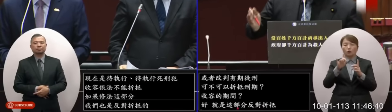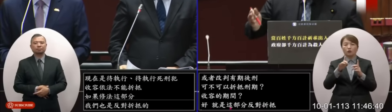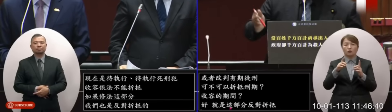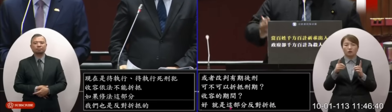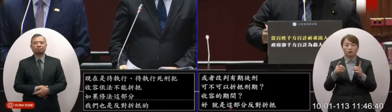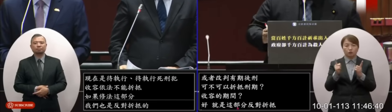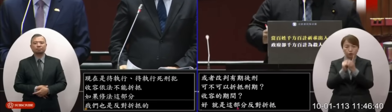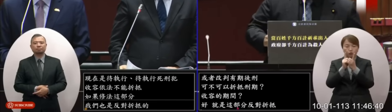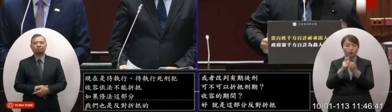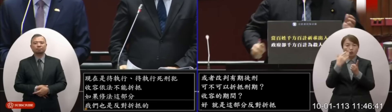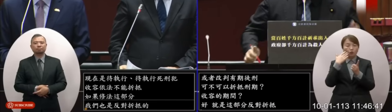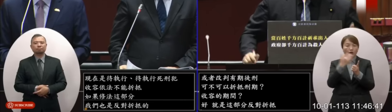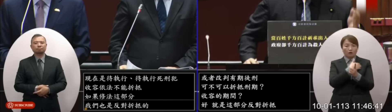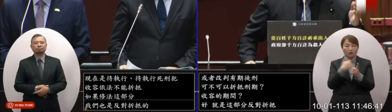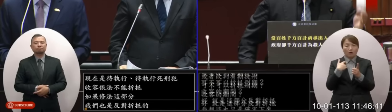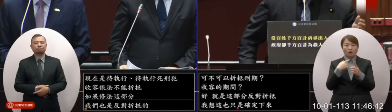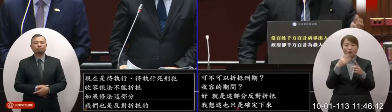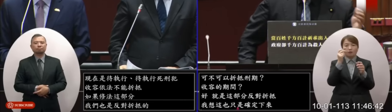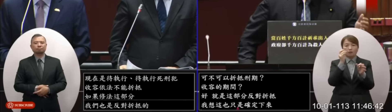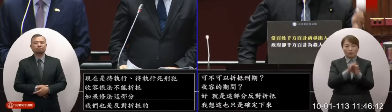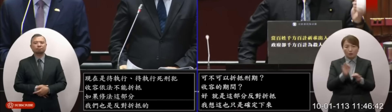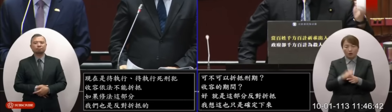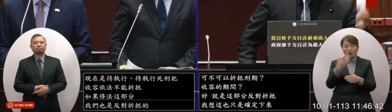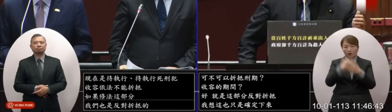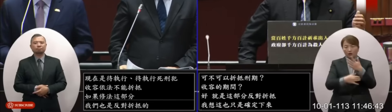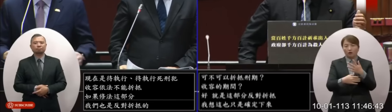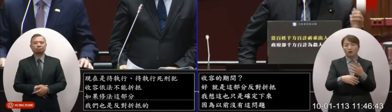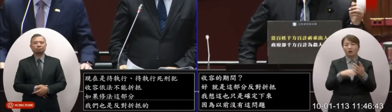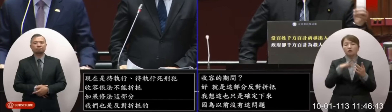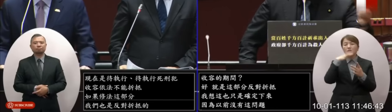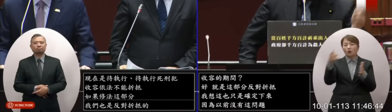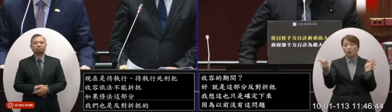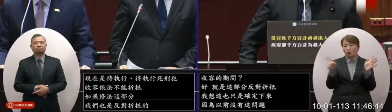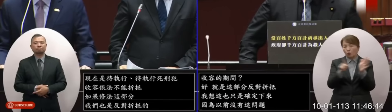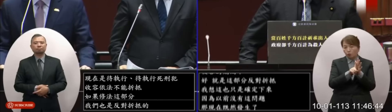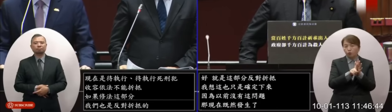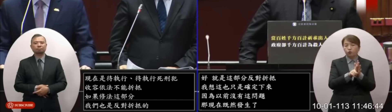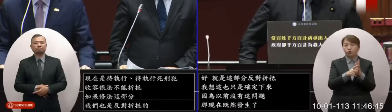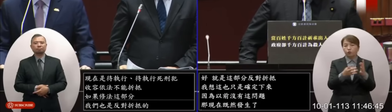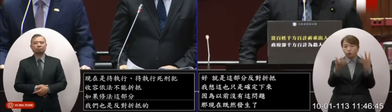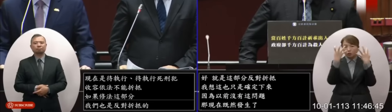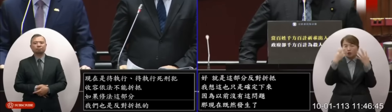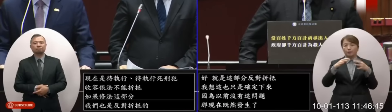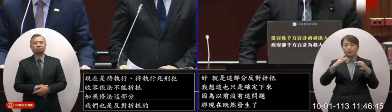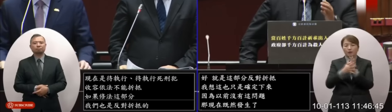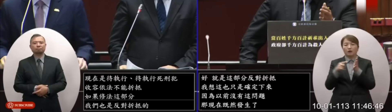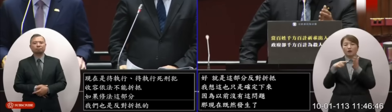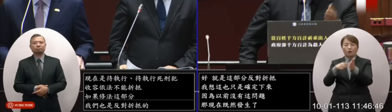因為如果可以折抵的話 會造成很多人將來萬一判無期徒刑 他馬上就可以申請假釋 對不對